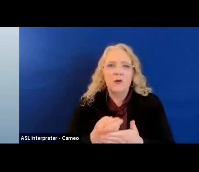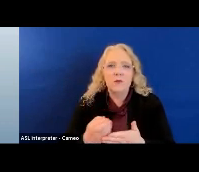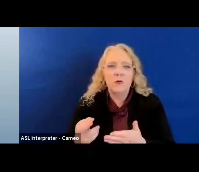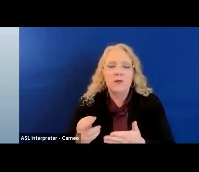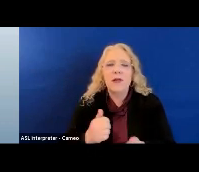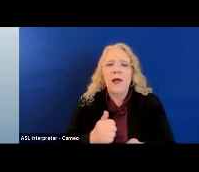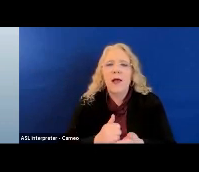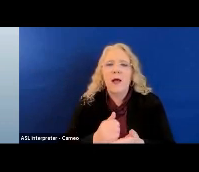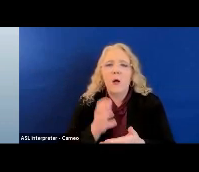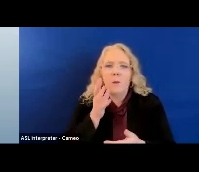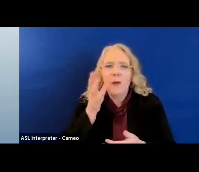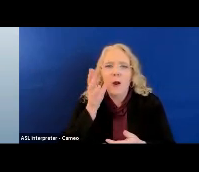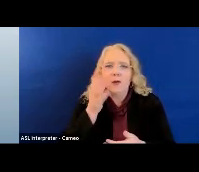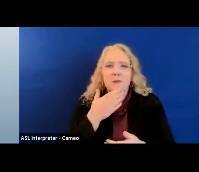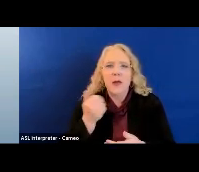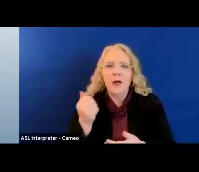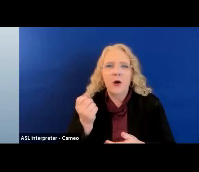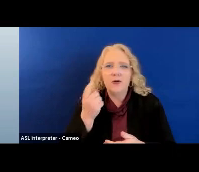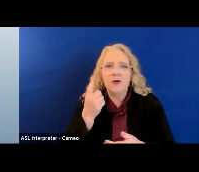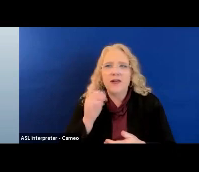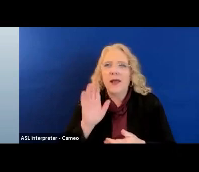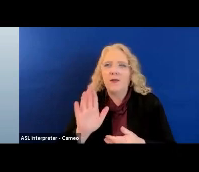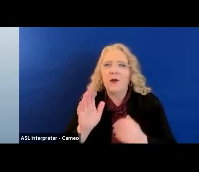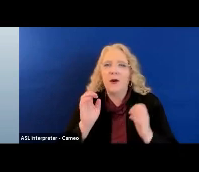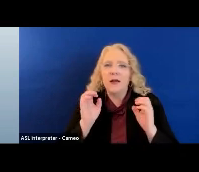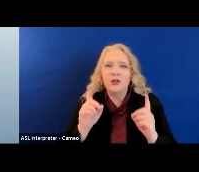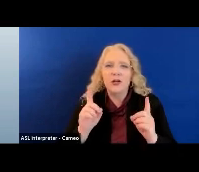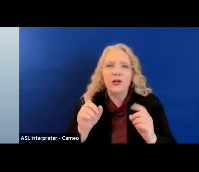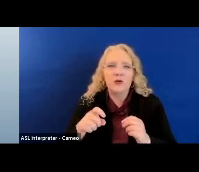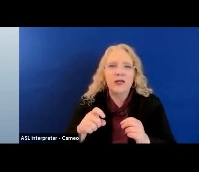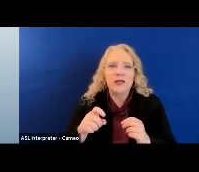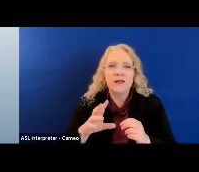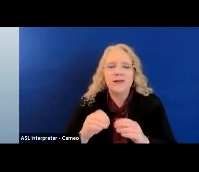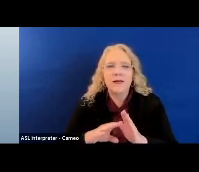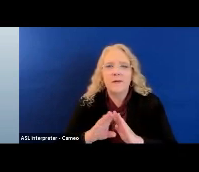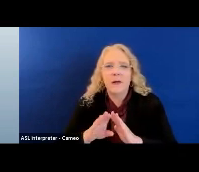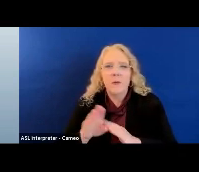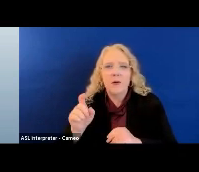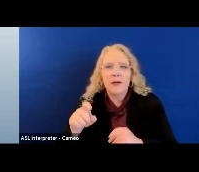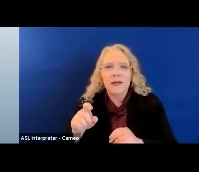comprender mejor las necesidades educativas y de desarrollo de sus hijos y proporcionar recursos